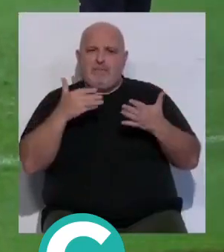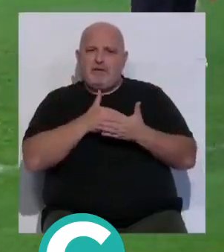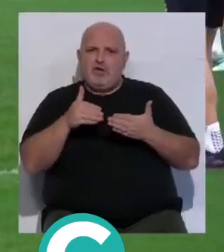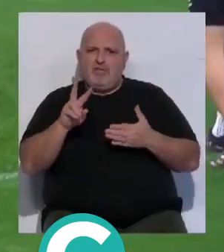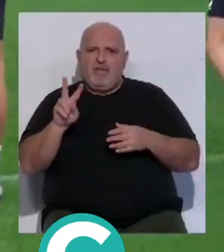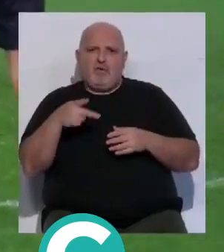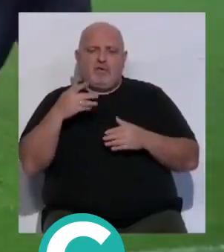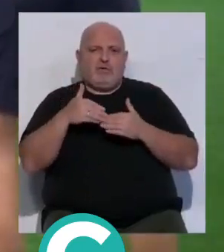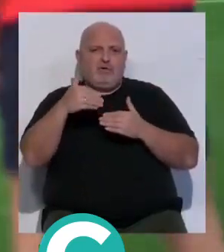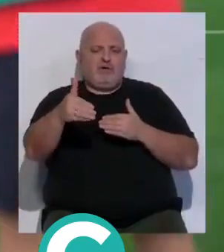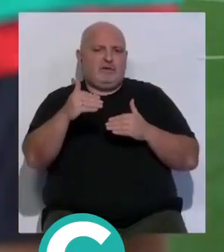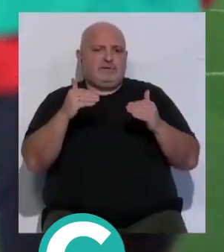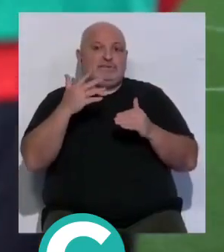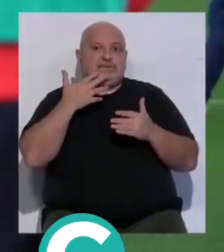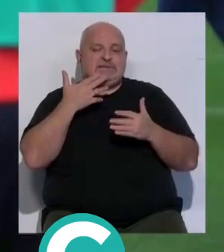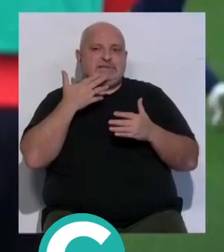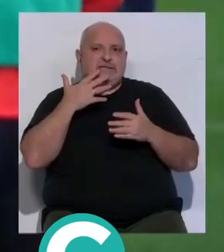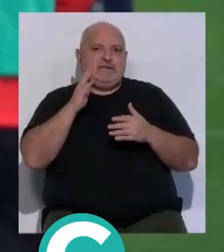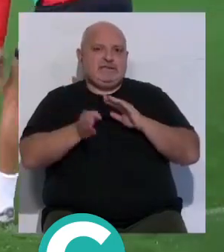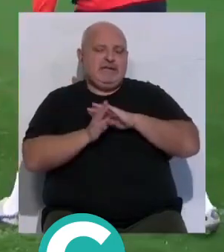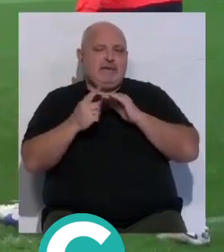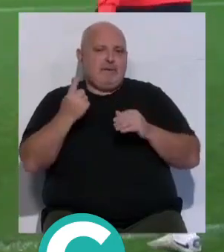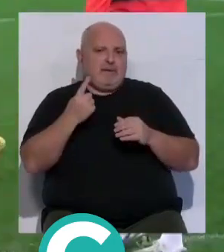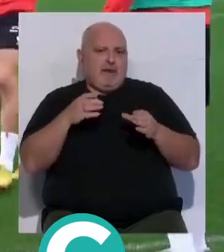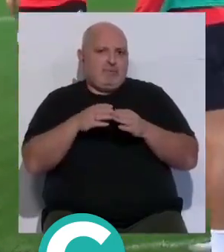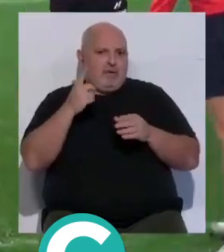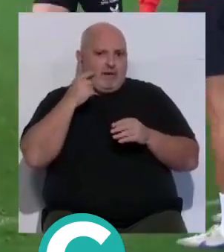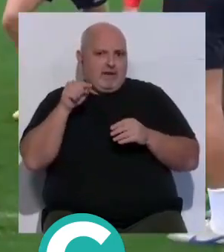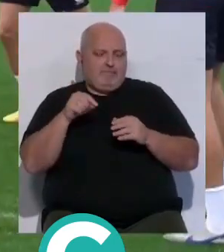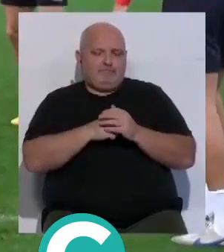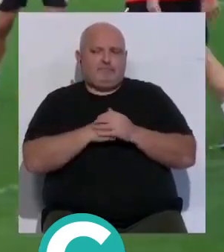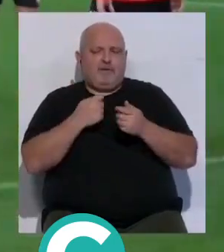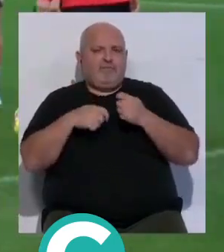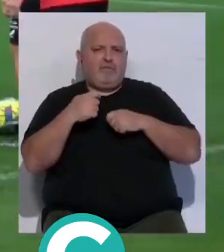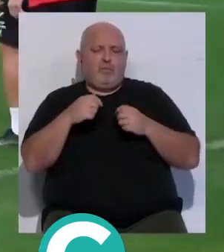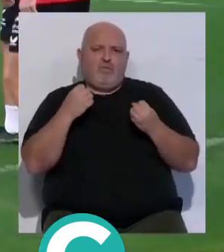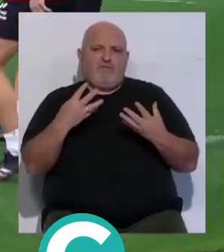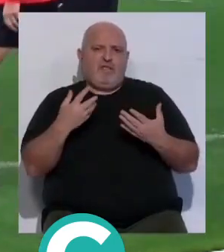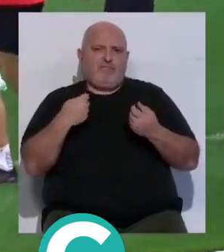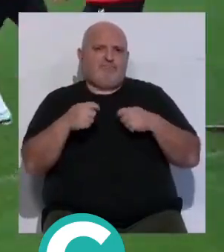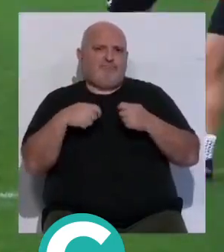euros de cara la próxima temporada para hacerse en propiedad pero vendieron muy muy bien y con el